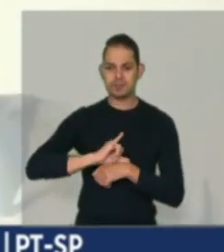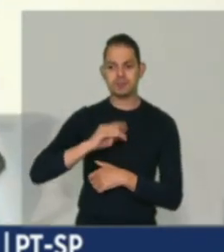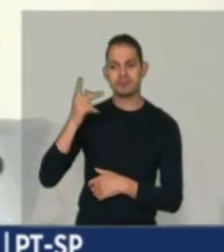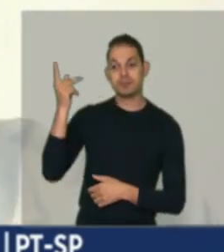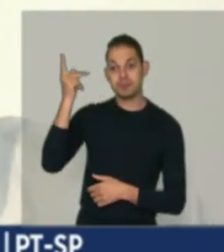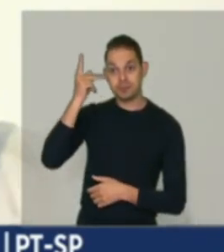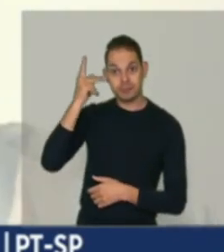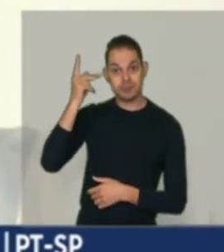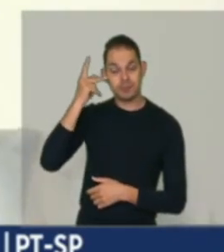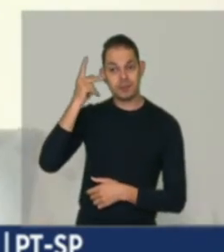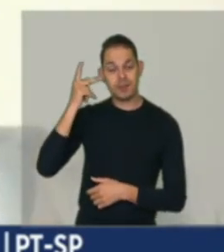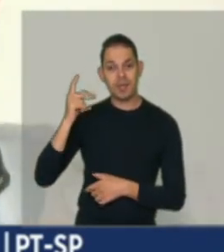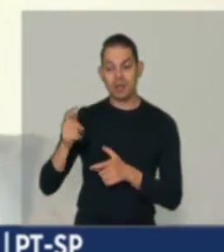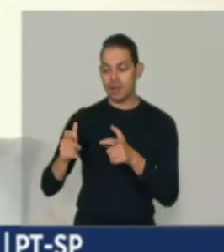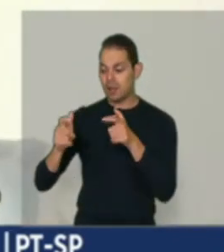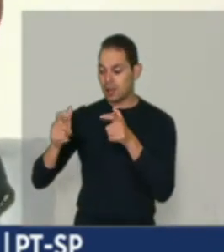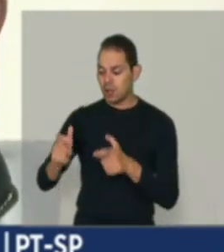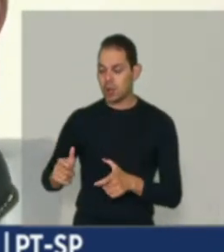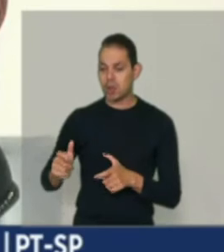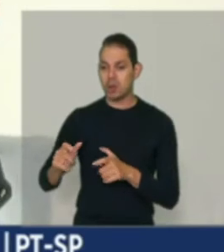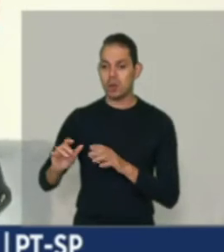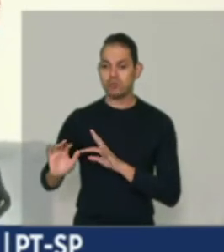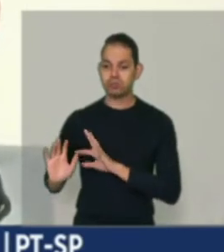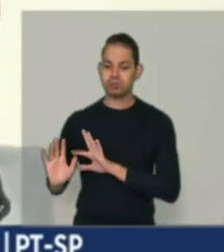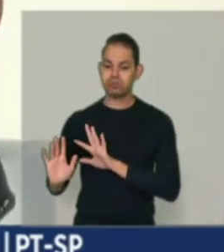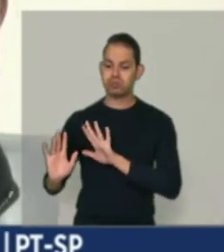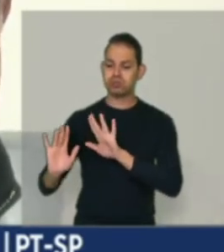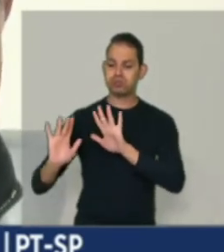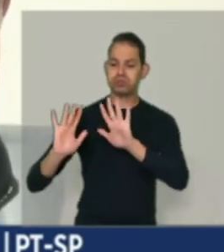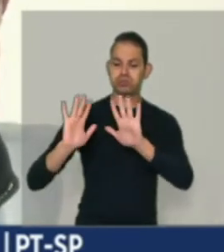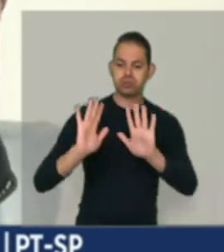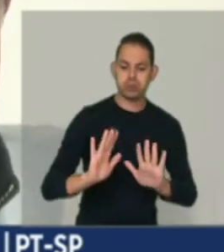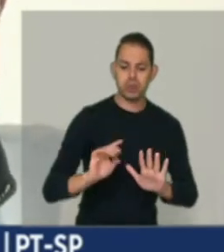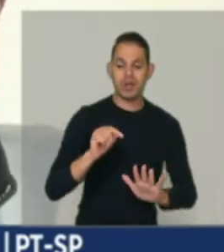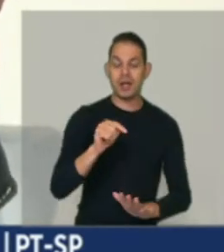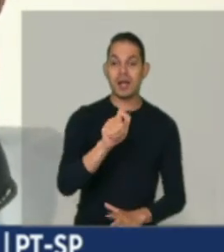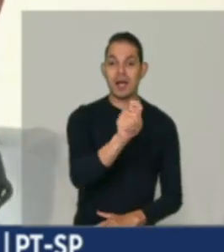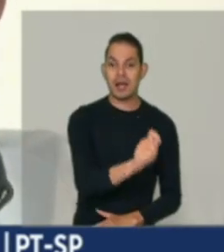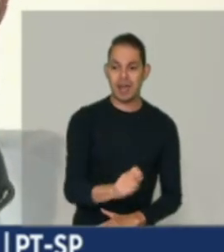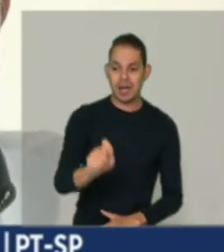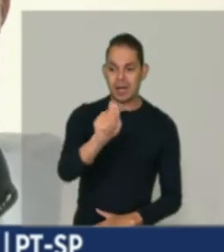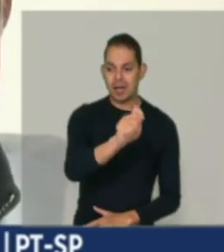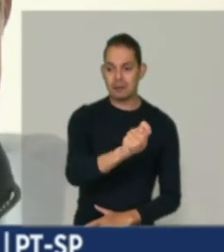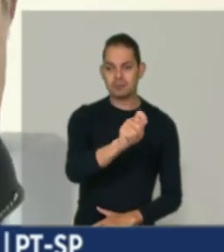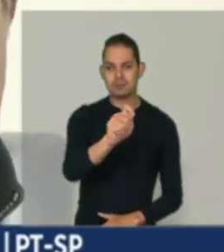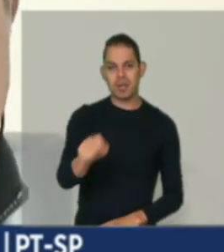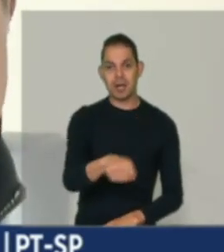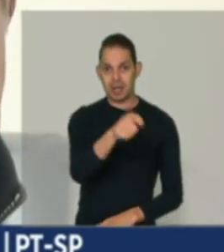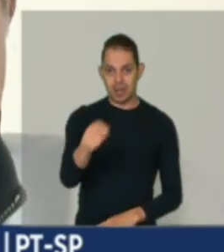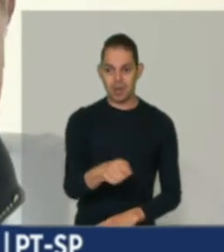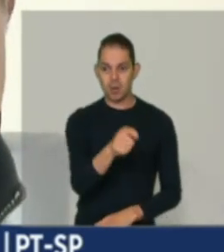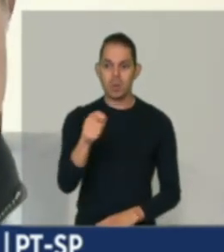PALITO METROPOLITANA DE, ATÉ ARARAQUARA PARA FAZER DISPUTA POLÍTICA, QUANDO O PAPEL DO PRESIDENTE DA REPÚBLICA SERIA FAZER PARCERIA COM O MUNICÍPIO. A